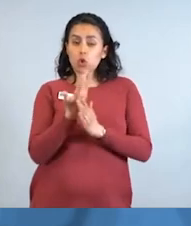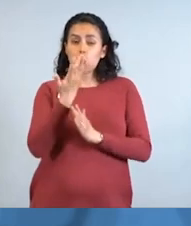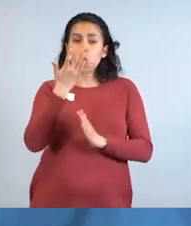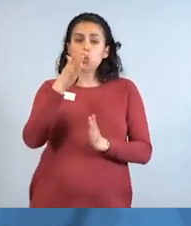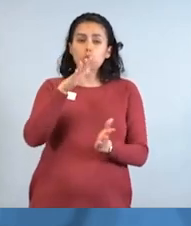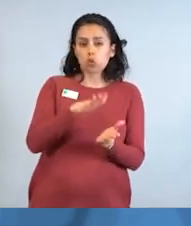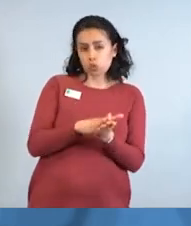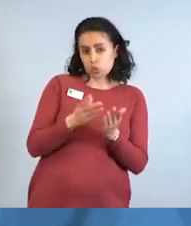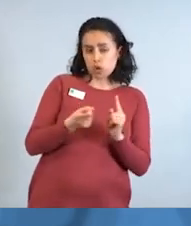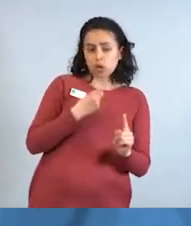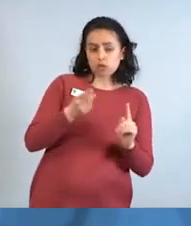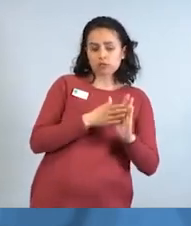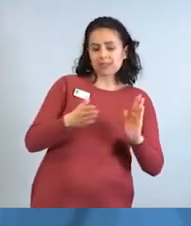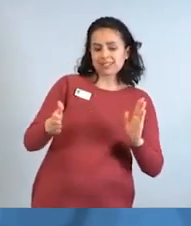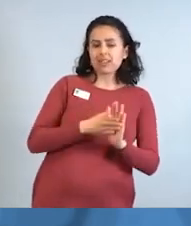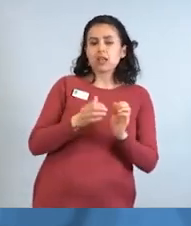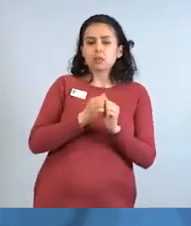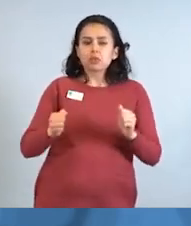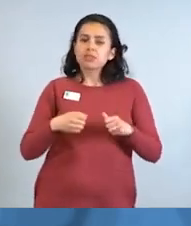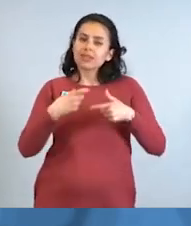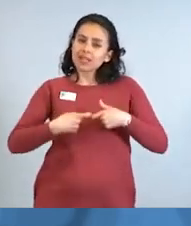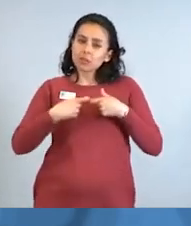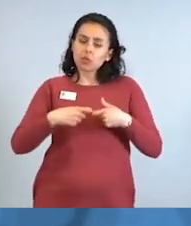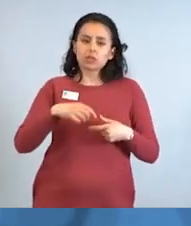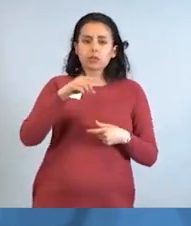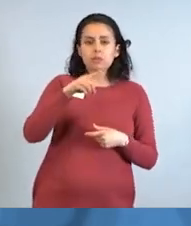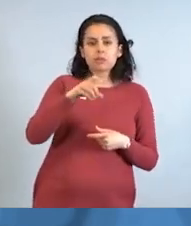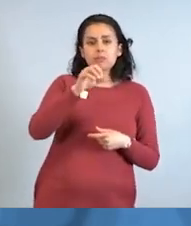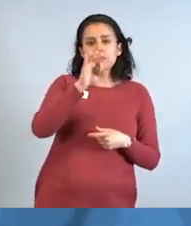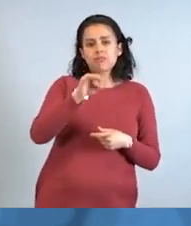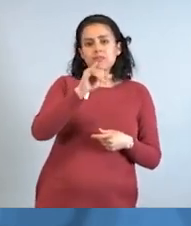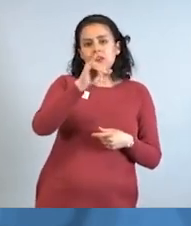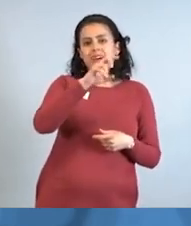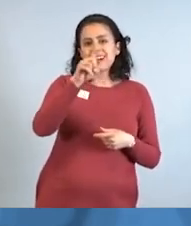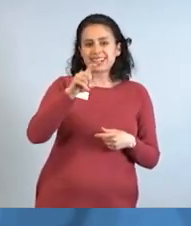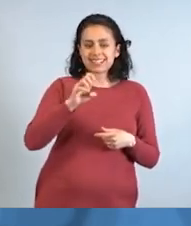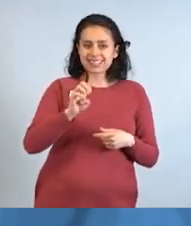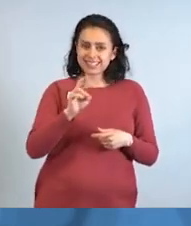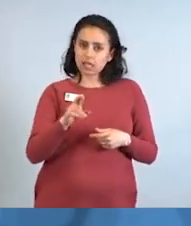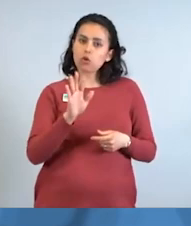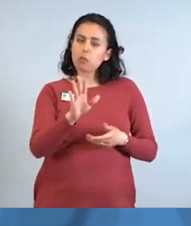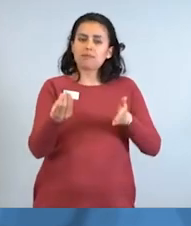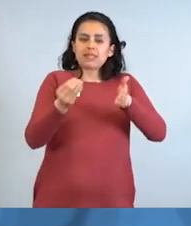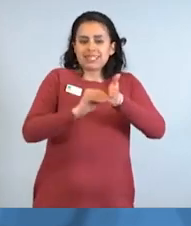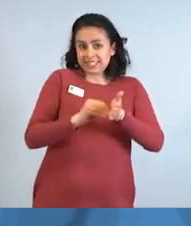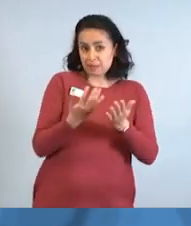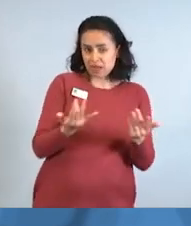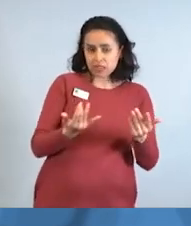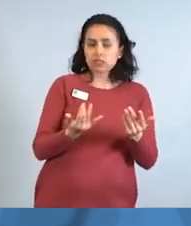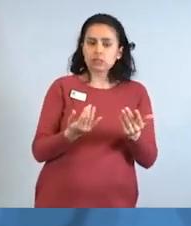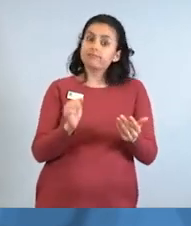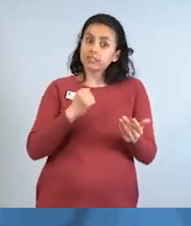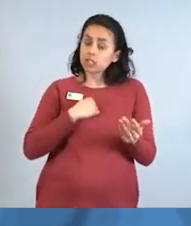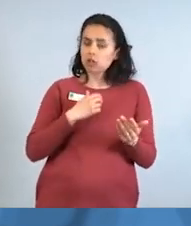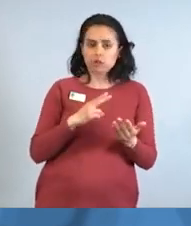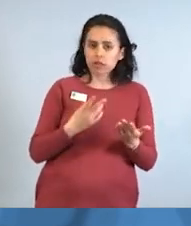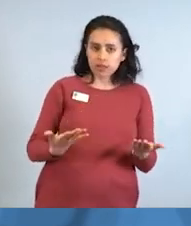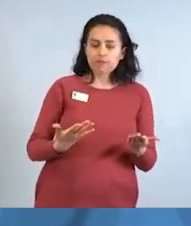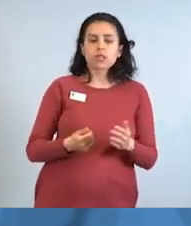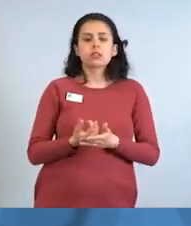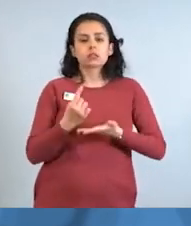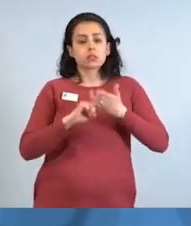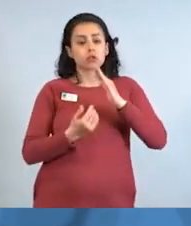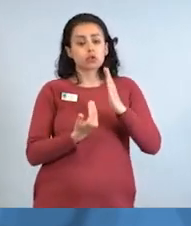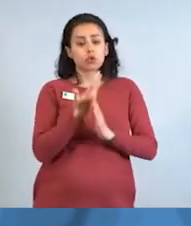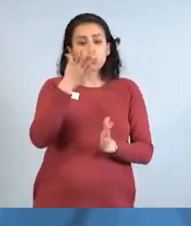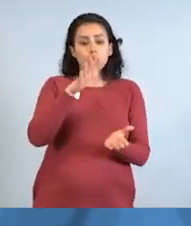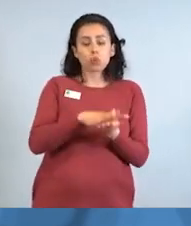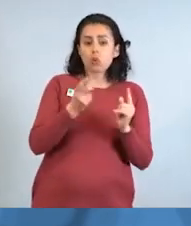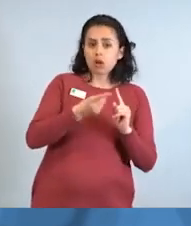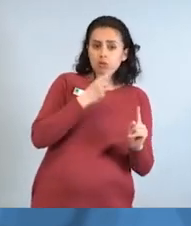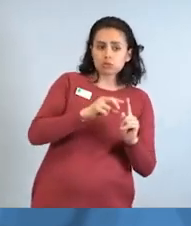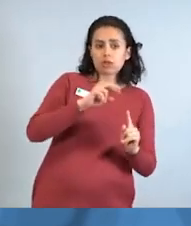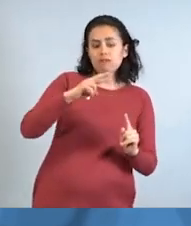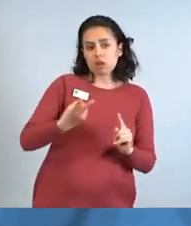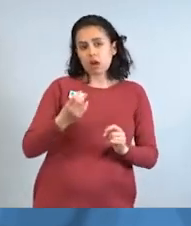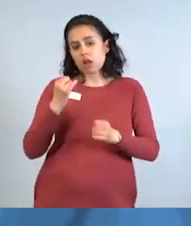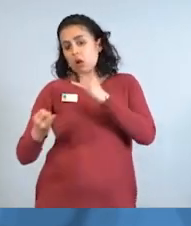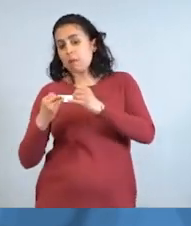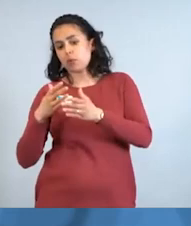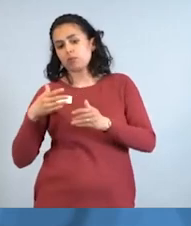Se riippuu BioNTech-Pfizerin lisämäärästä, päästäänkö siihen toukokuun alussa vai vasta toukokuun loppupuolella.